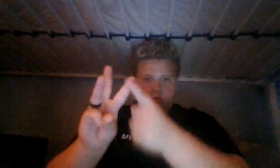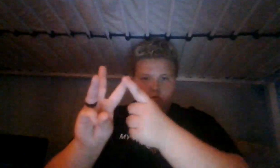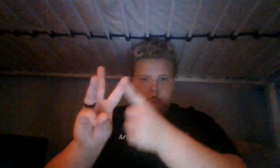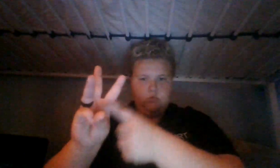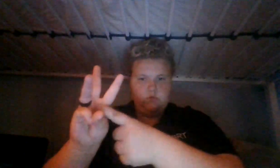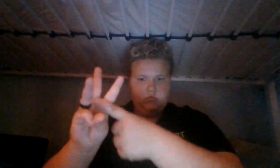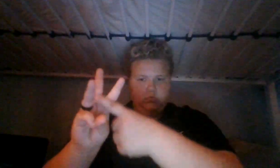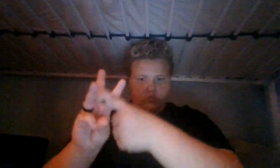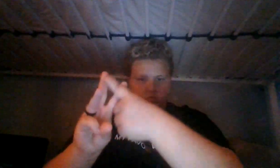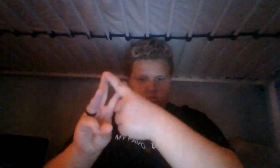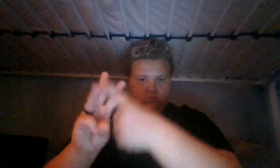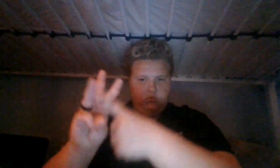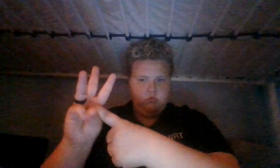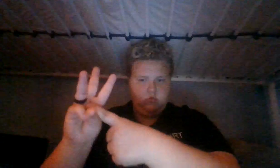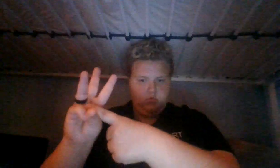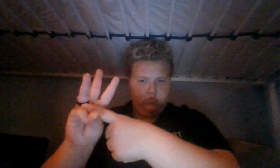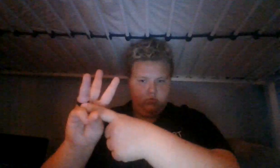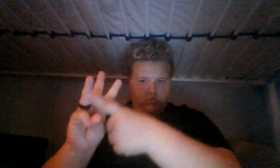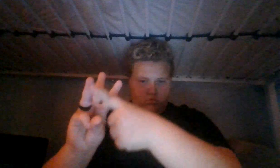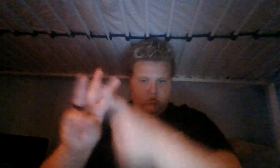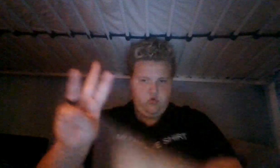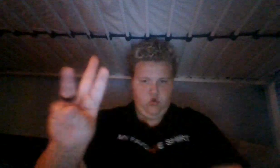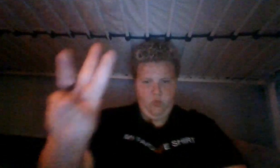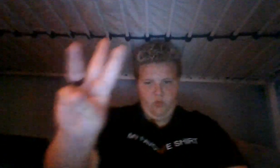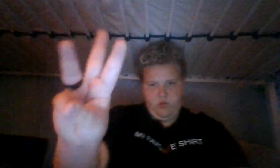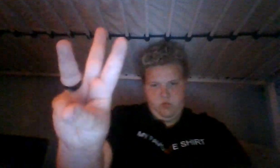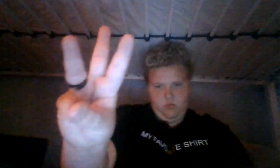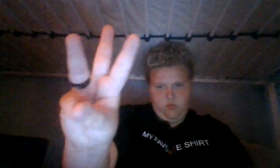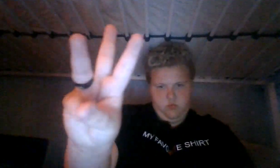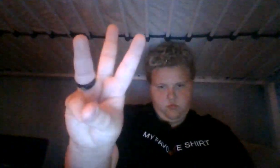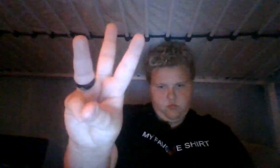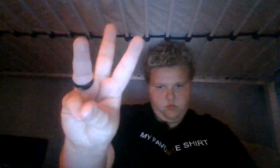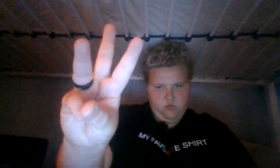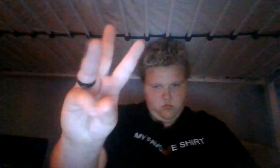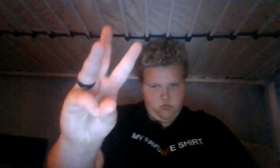W